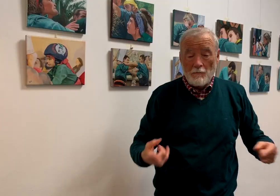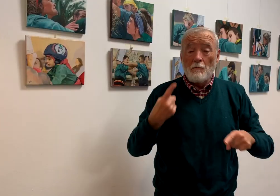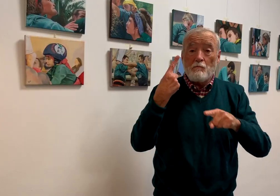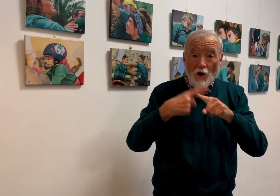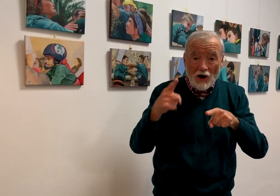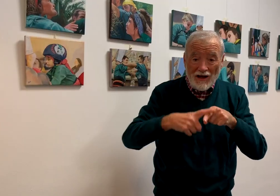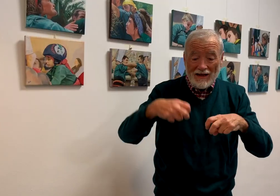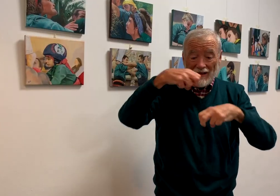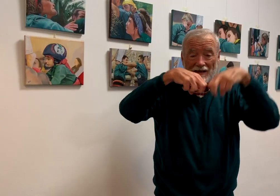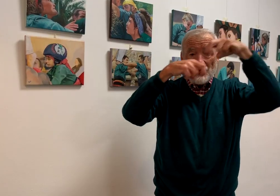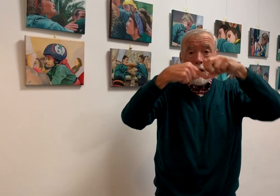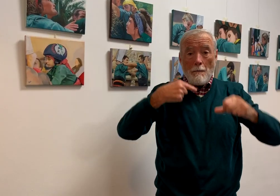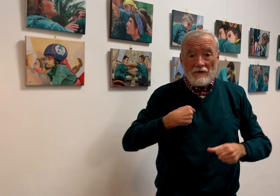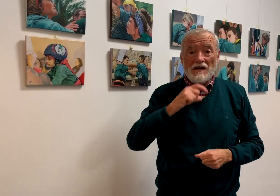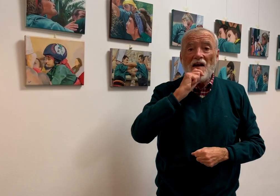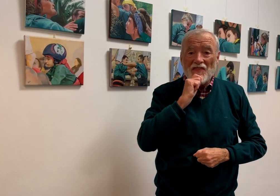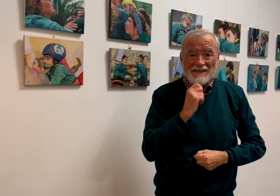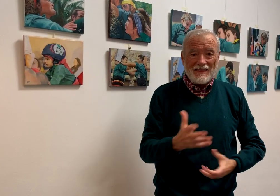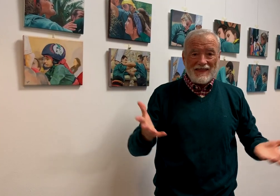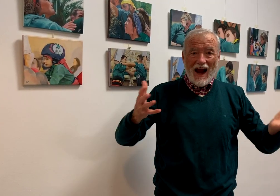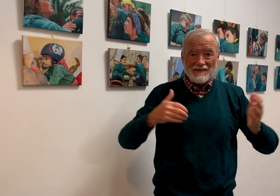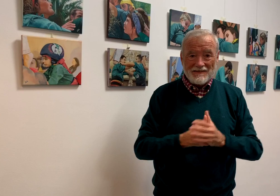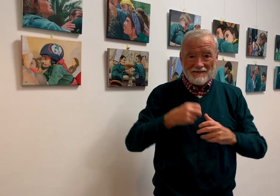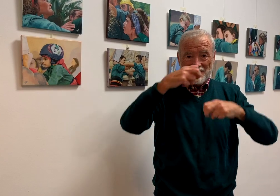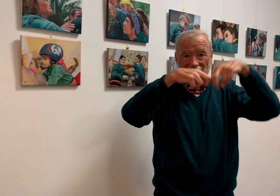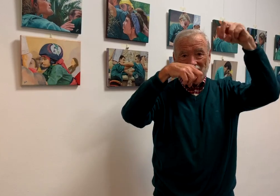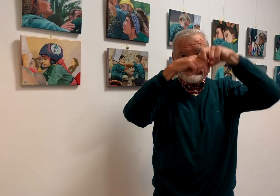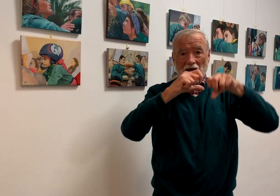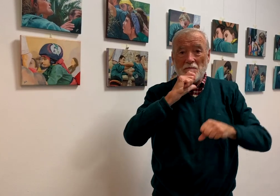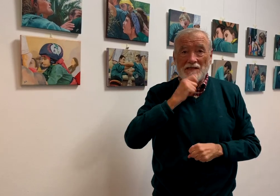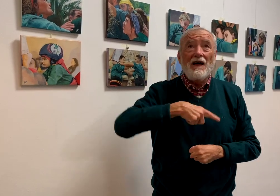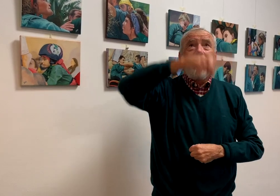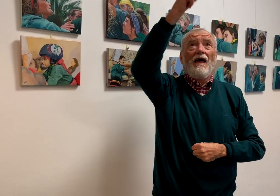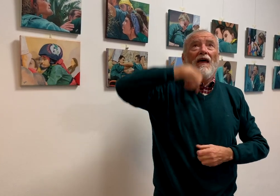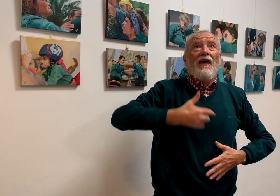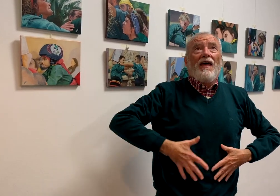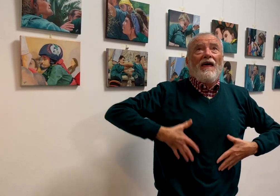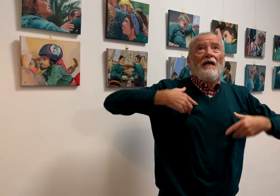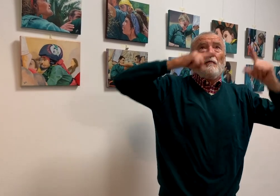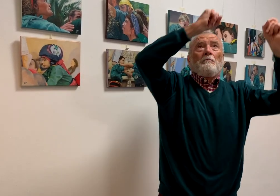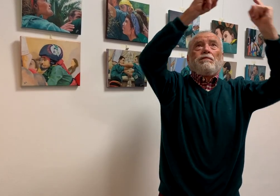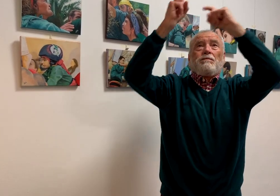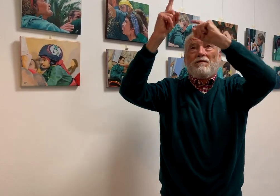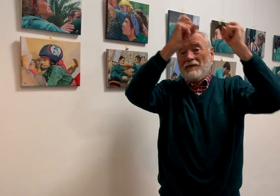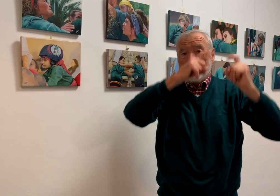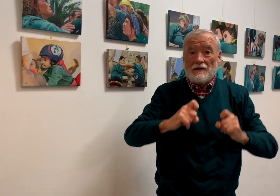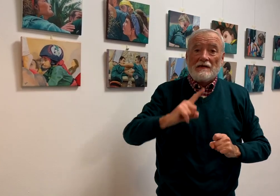¿Porque castellers? Por mi nieta, ella hace castellers y yo me emociono haciendole fotos.